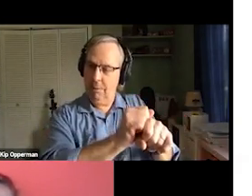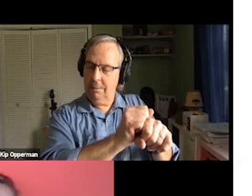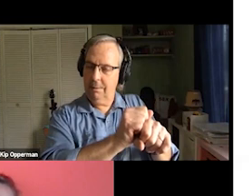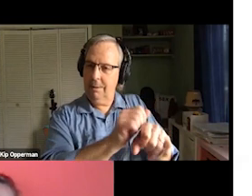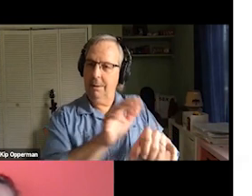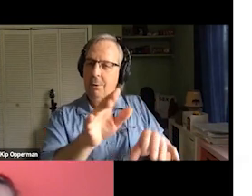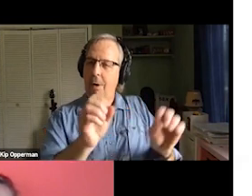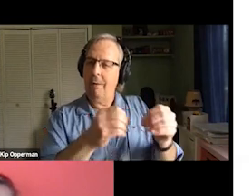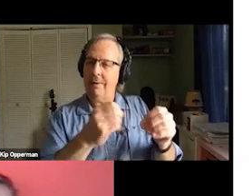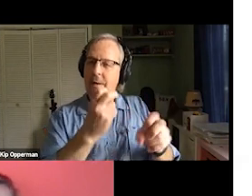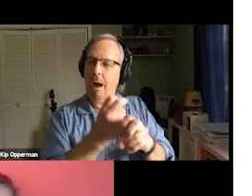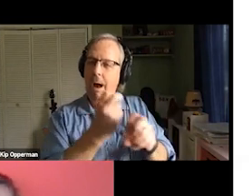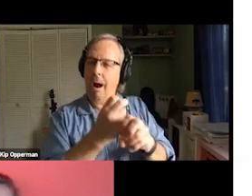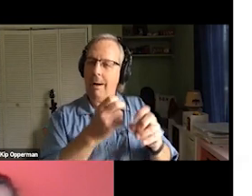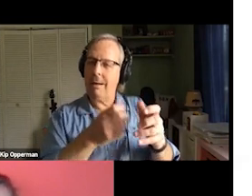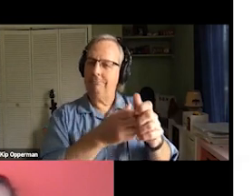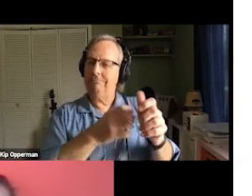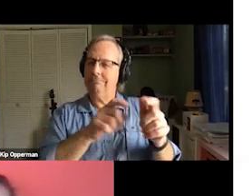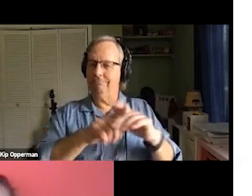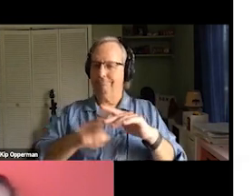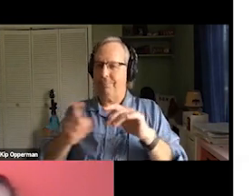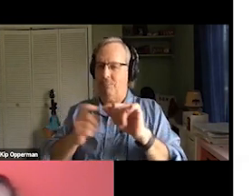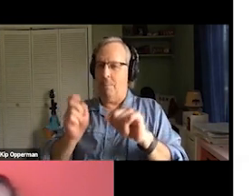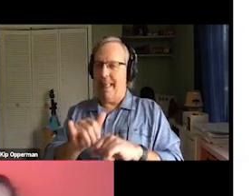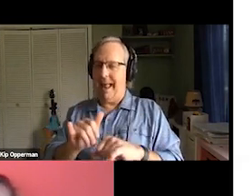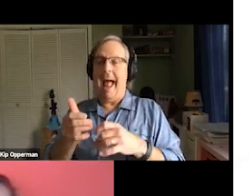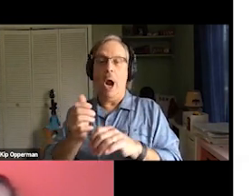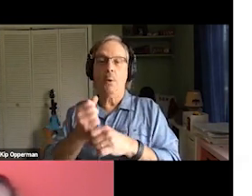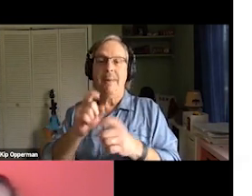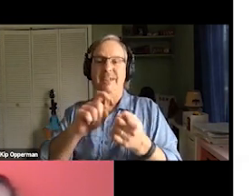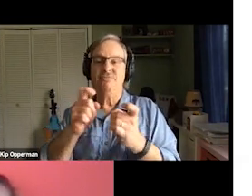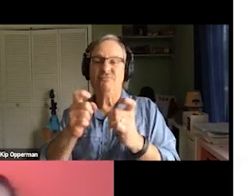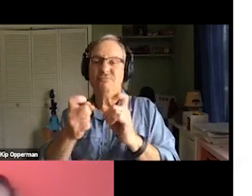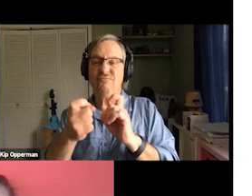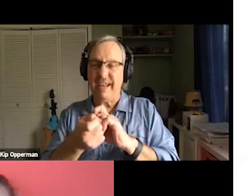es realmente difícil salir de ese espacio. Entonces, ¿cómo se hacen los cambios?